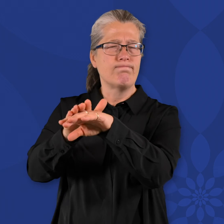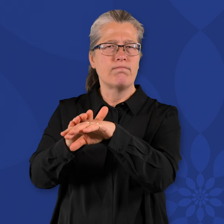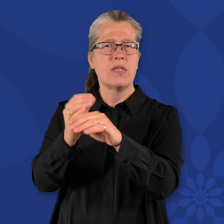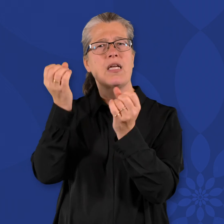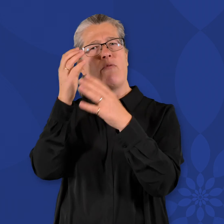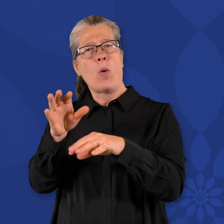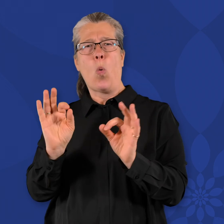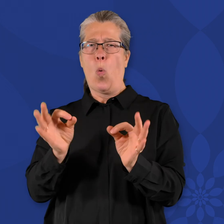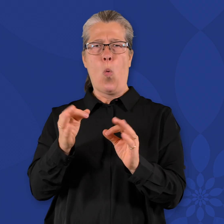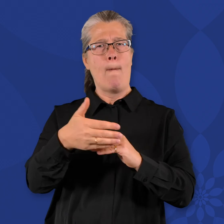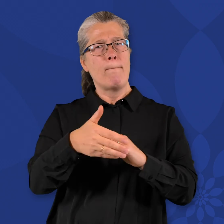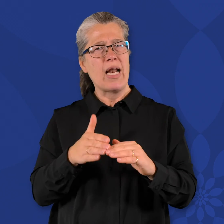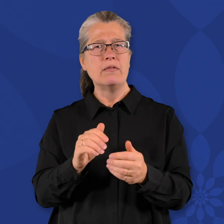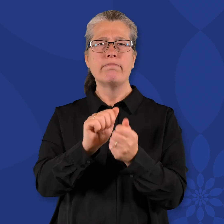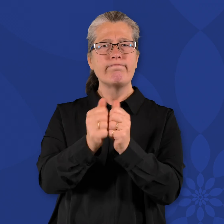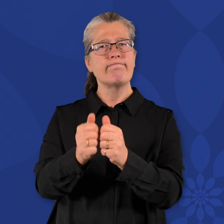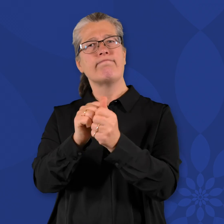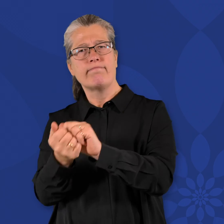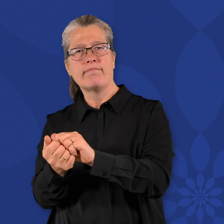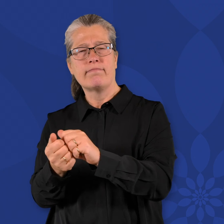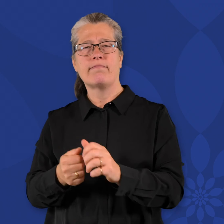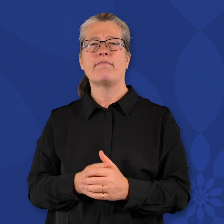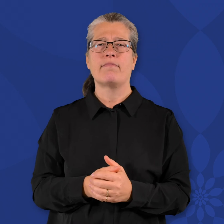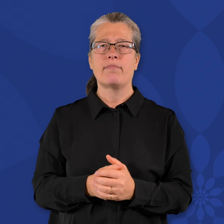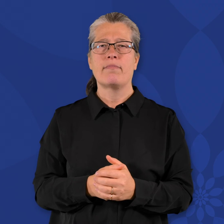de ändrade restriktionerna.